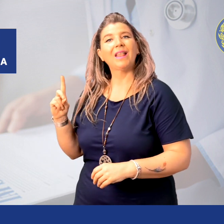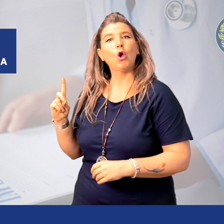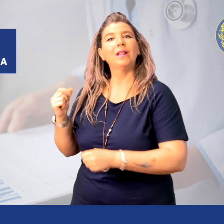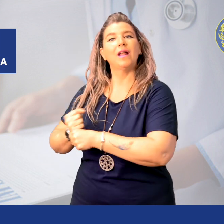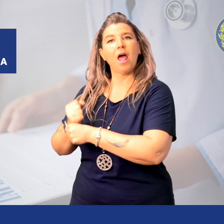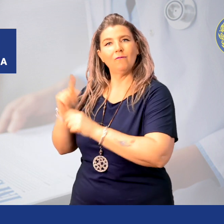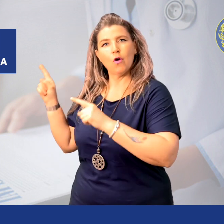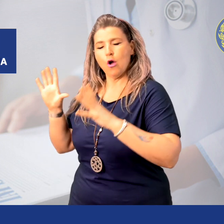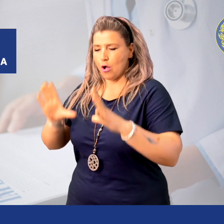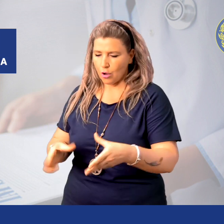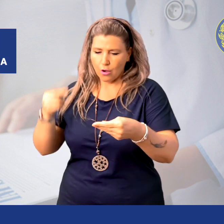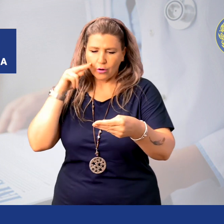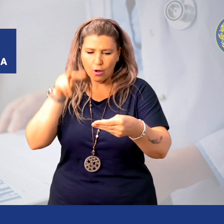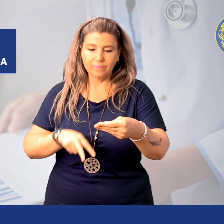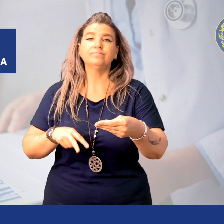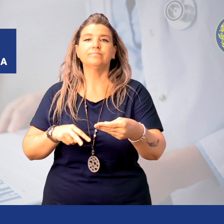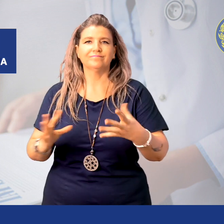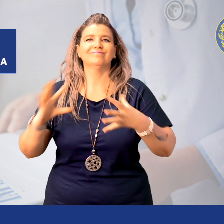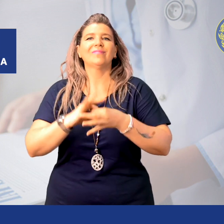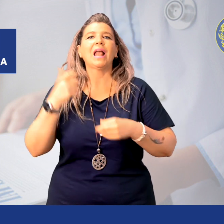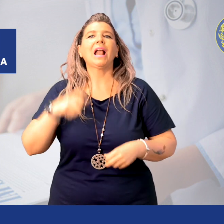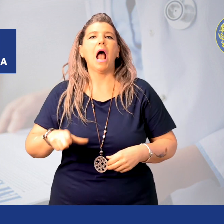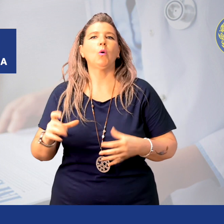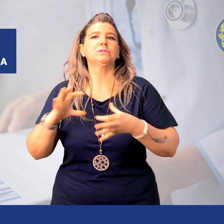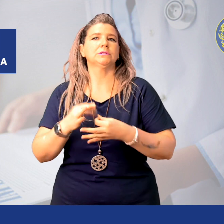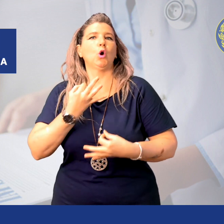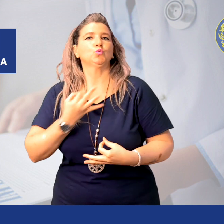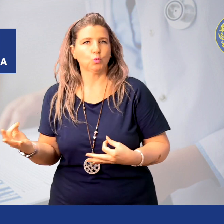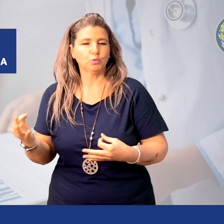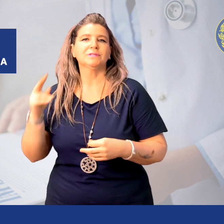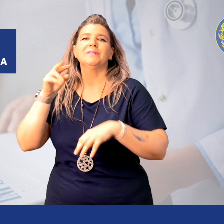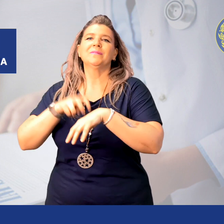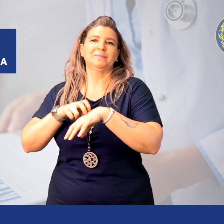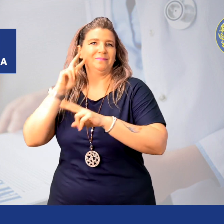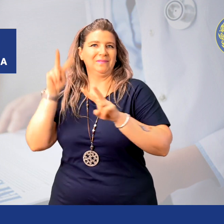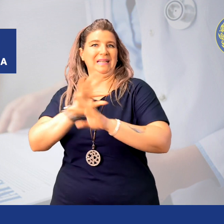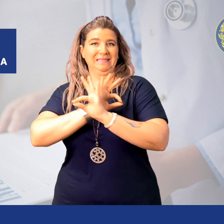Il datore di lavoro riceve la documentazione telematica per l'esonero dalle visite fiscali per giusta causa.